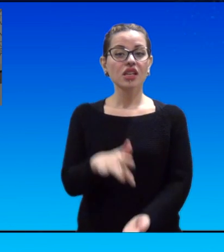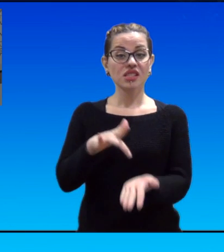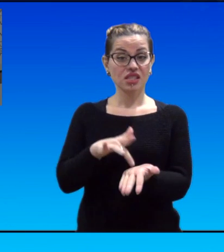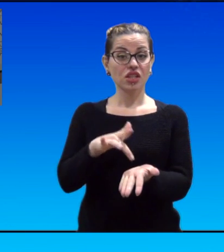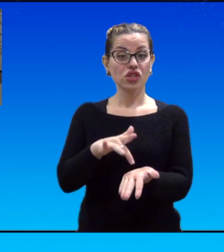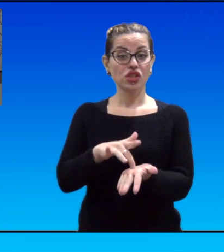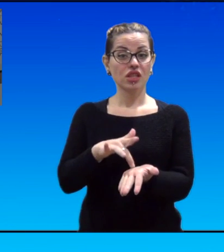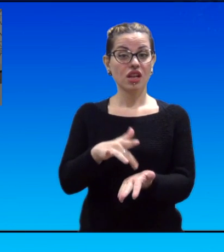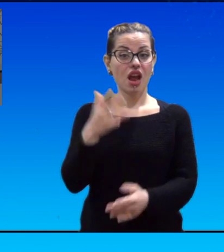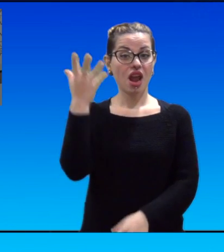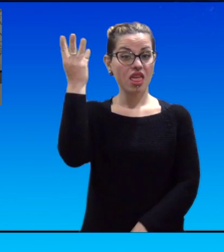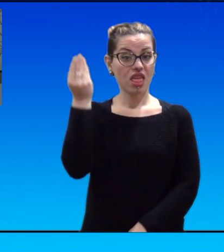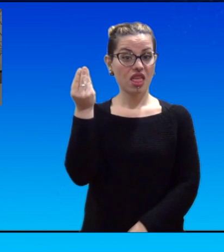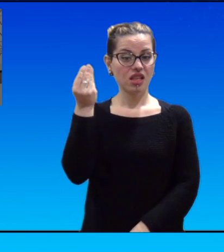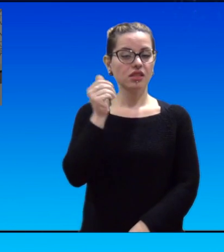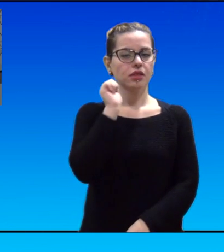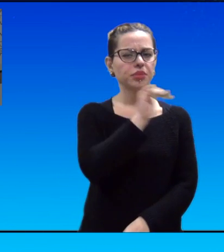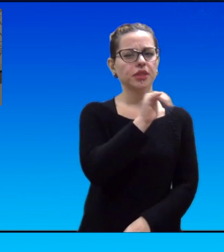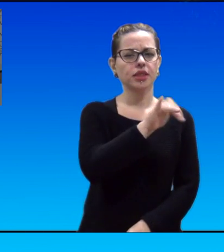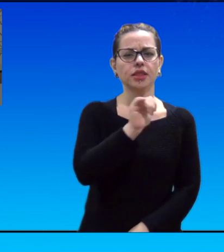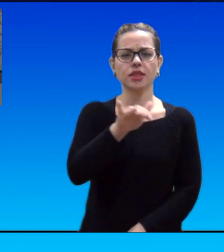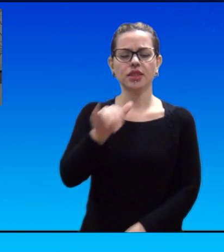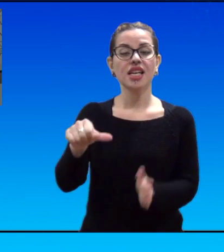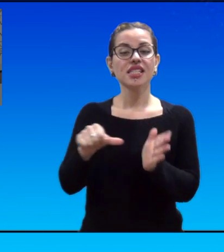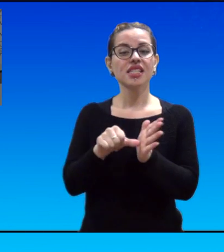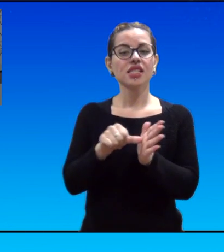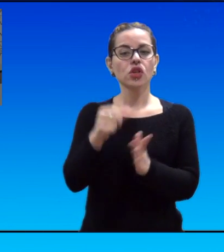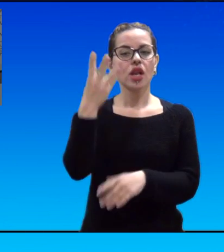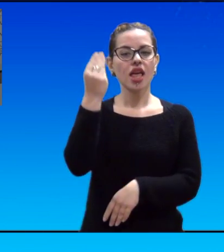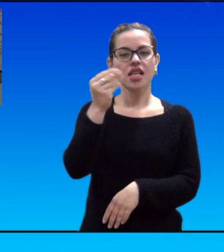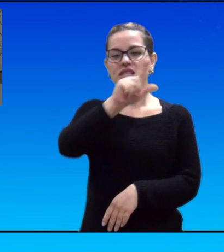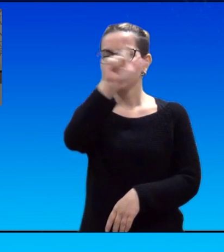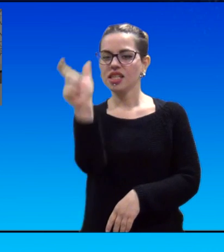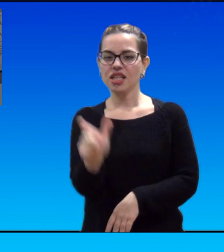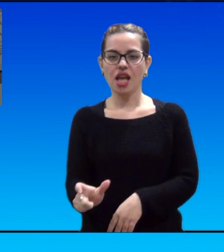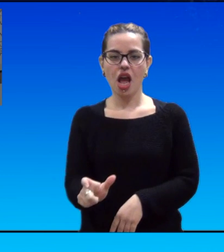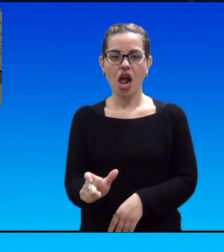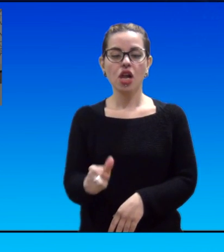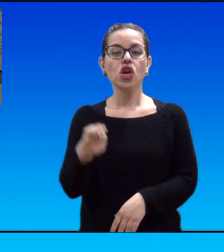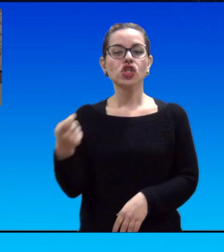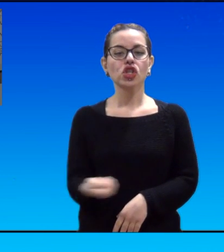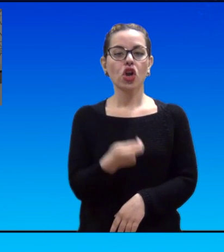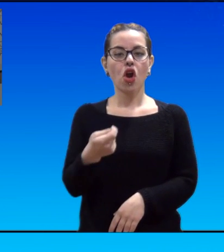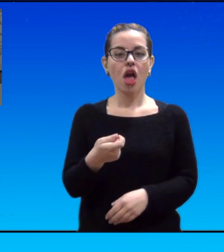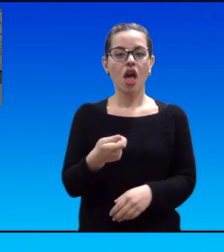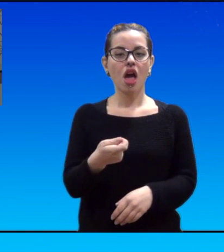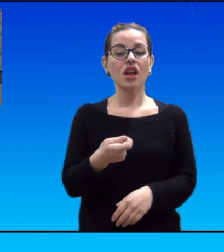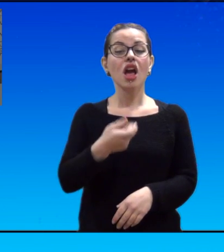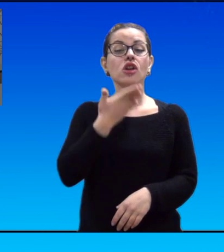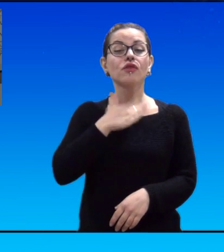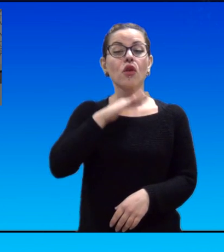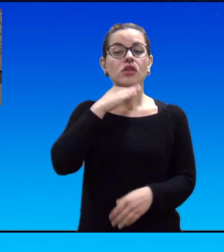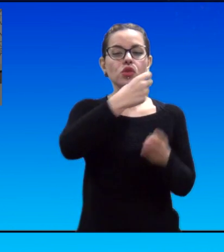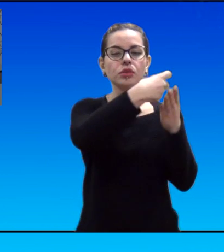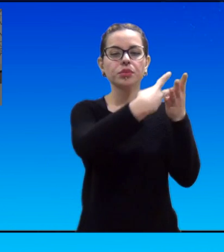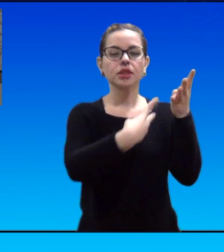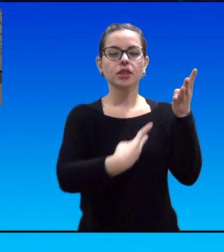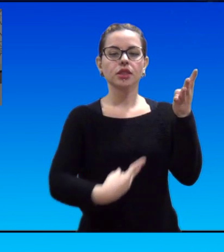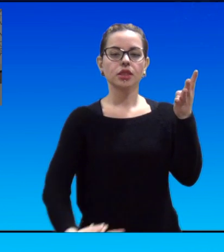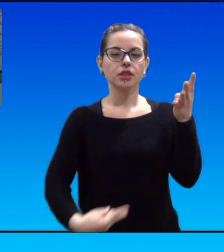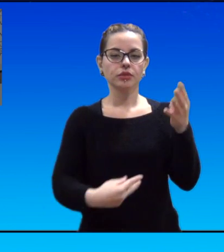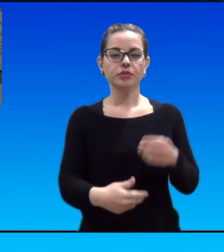La Sede Centrale ENS manderà una circolare a tutte le Sedi ENS con l'elenco delle agevolazioni.